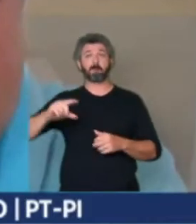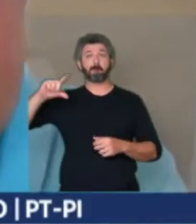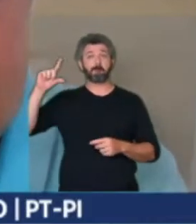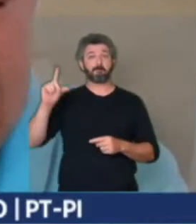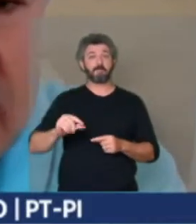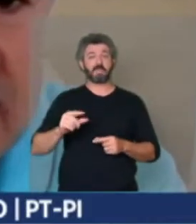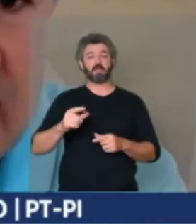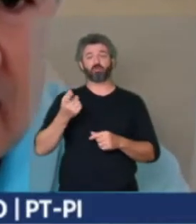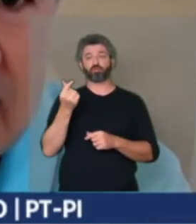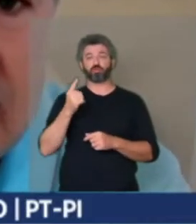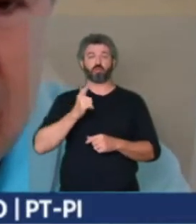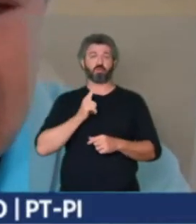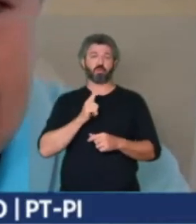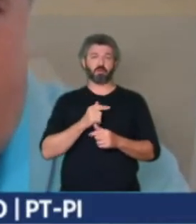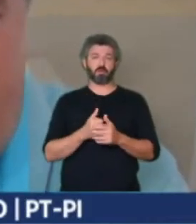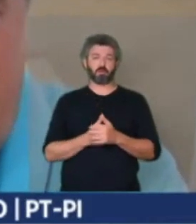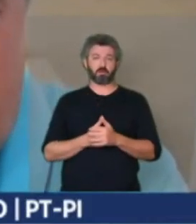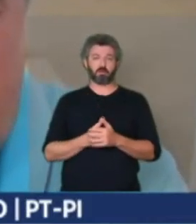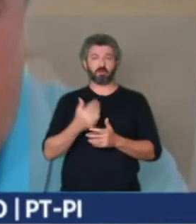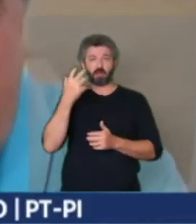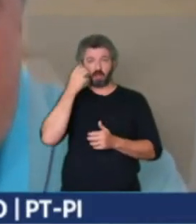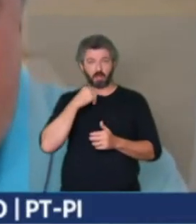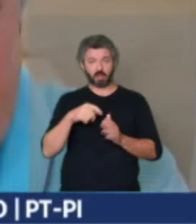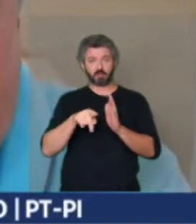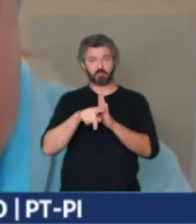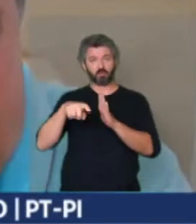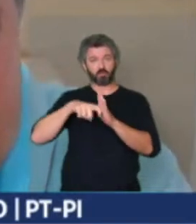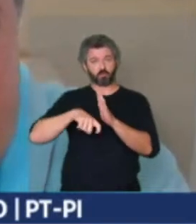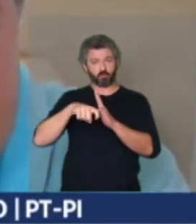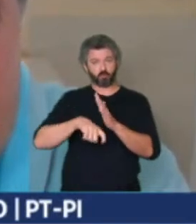ARRECADAÇÃO TRIBUTÁRIA BRASILEIRA. ESSE 1% QUE REPRESENTA CERCA DE 5 BILHÕES